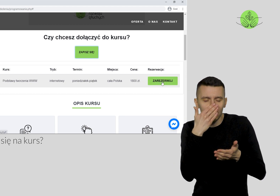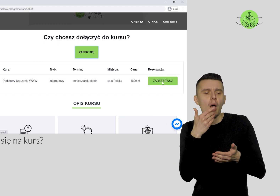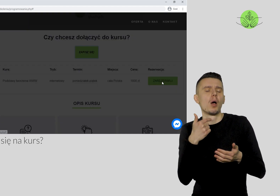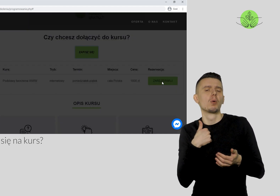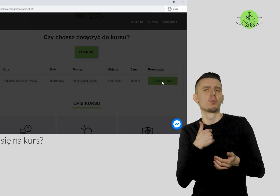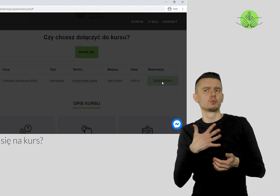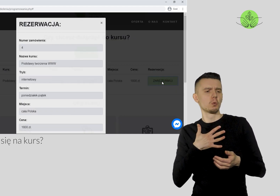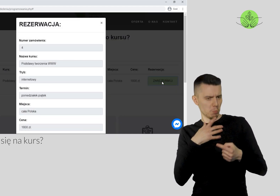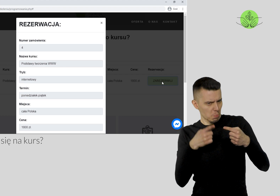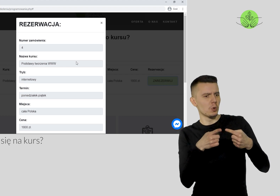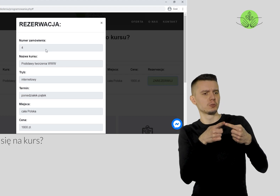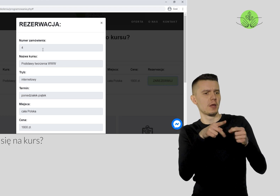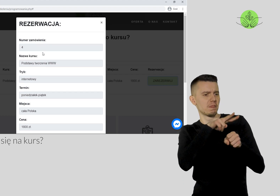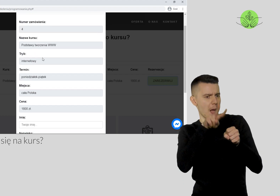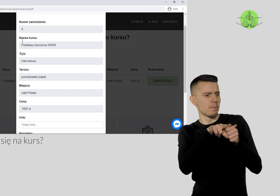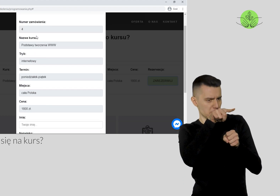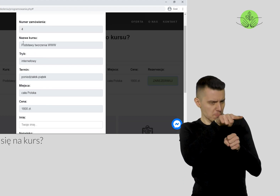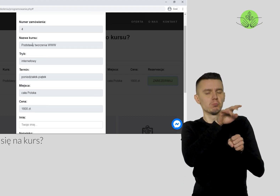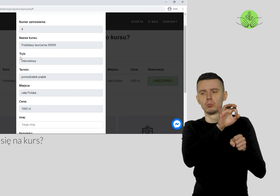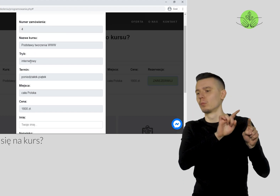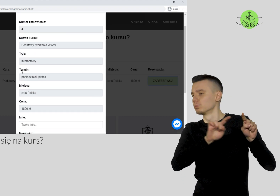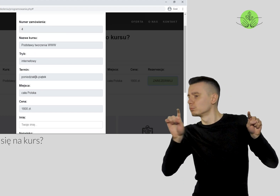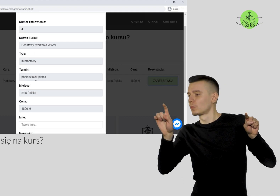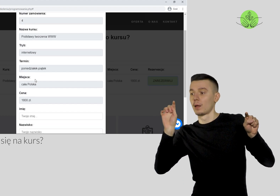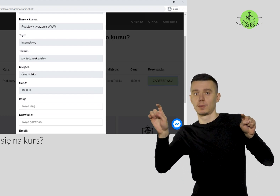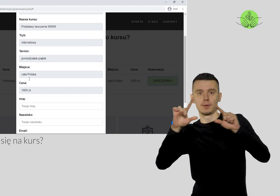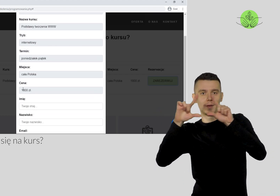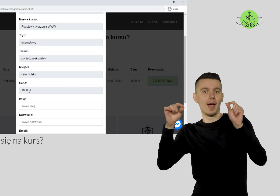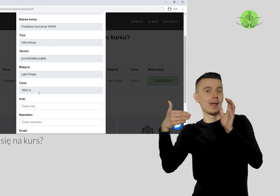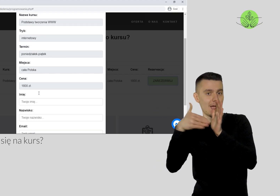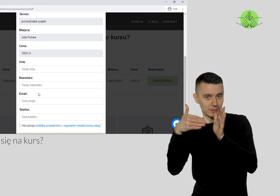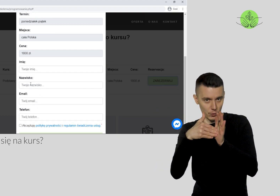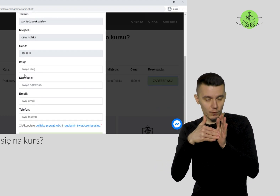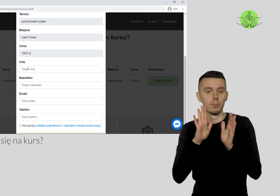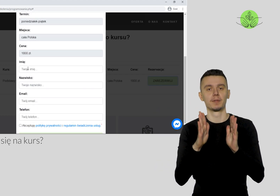Jeśli termin Ci pasuje, to kliknij "Zarezerwuj".